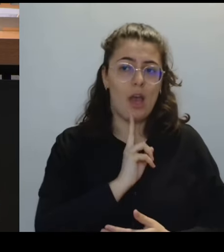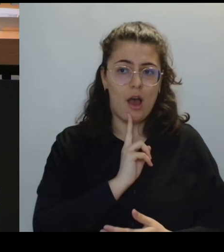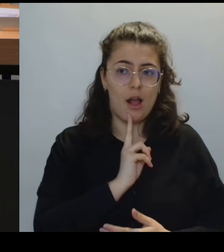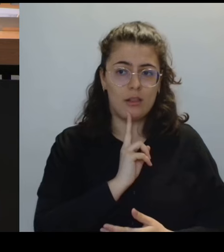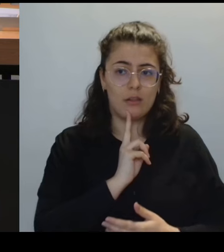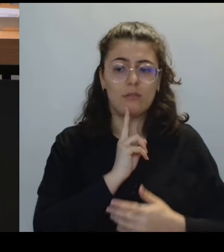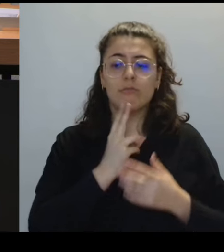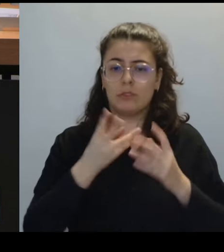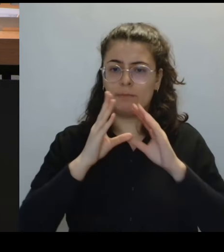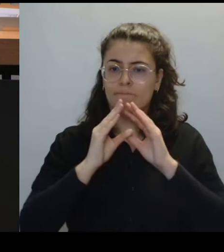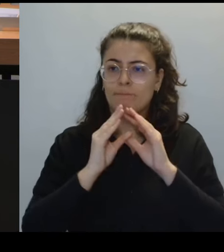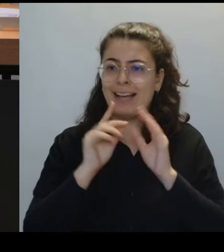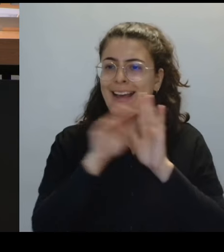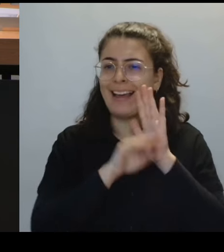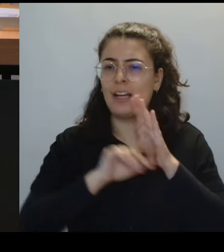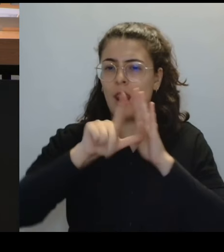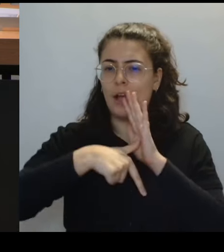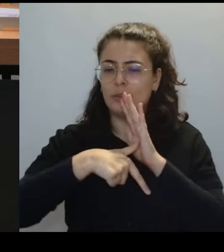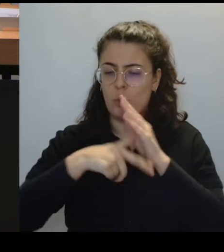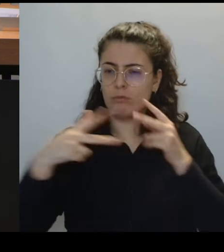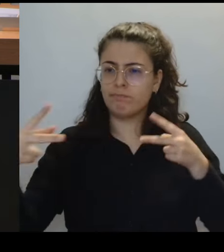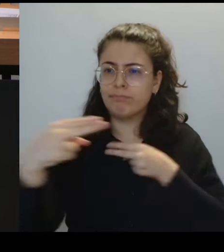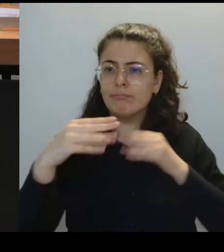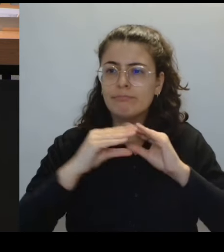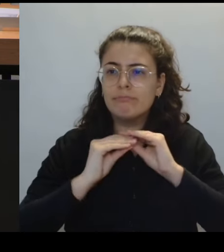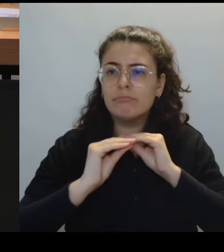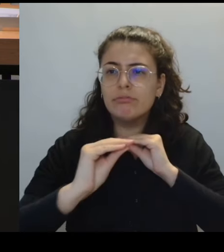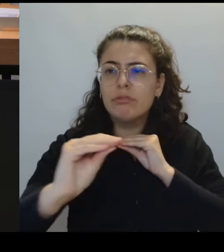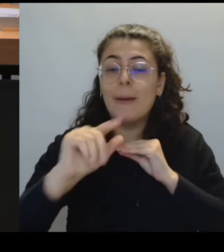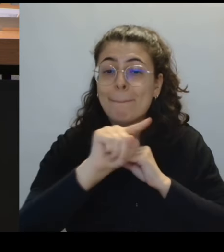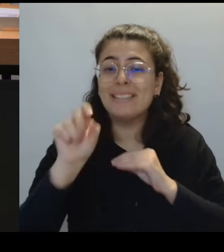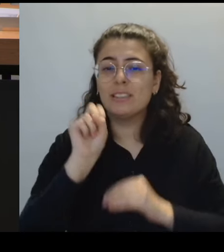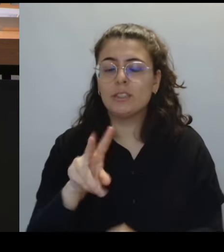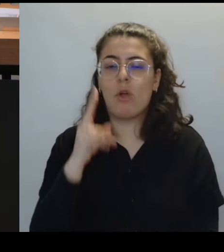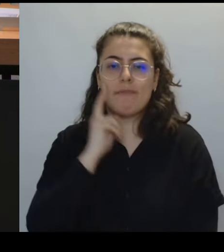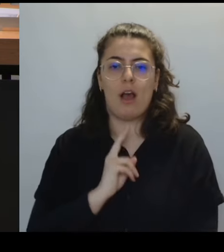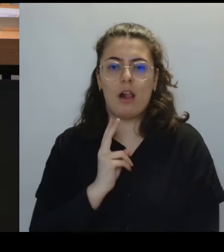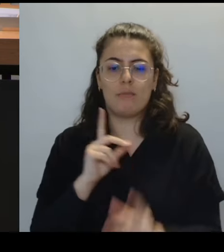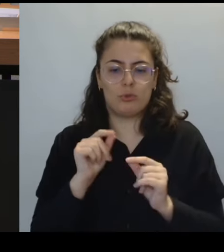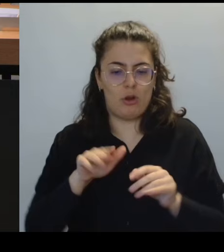Alter von zwölf Jahren. Das ist also die gesamte Grundschulzeit. Es wurde schon gesagt, ohne eine